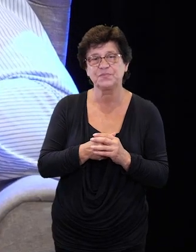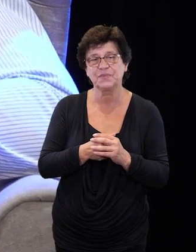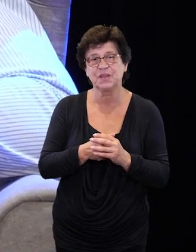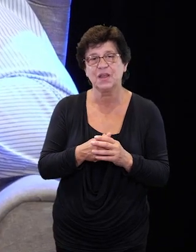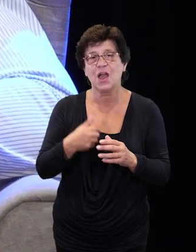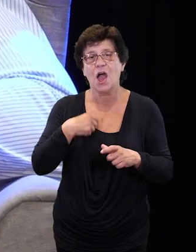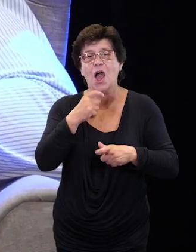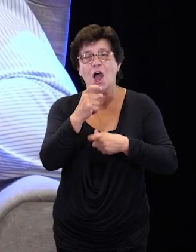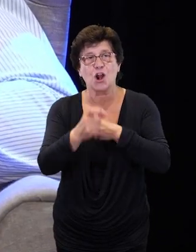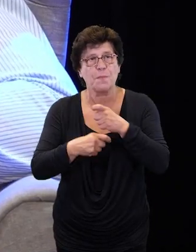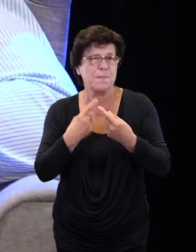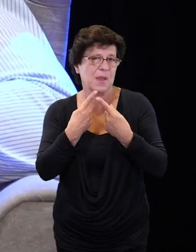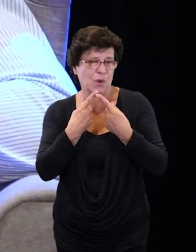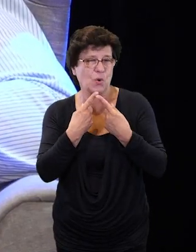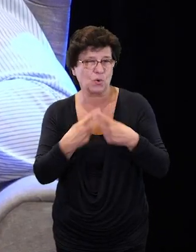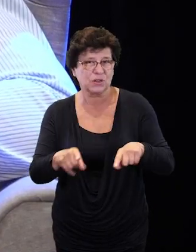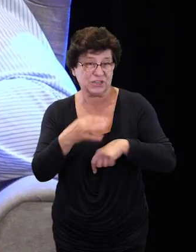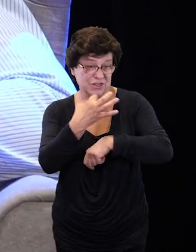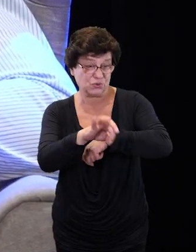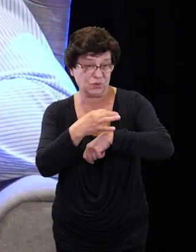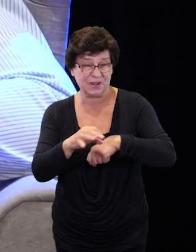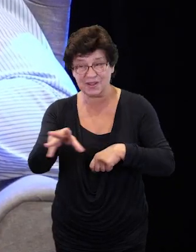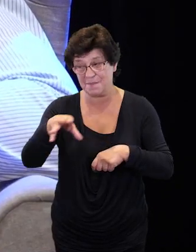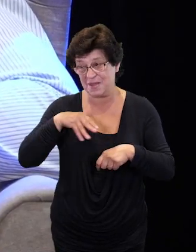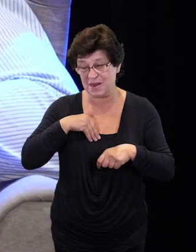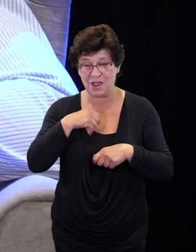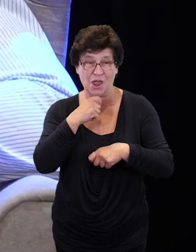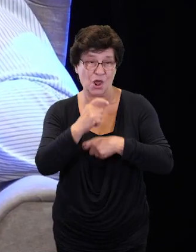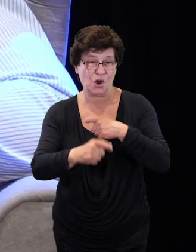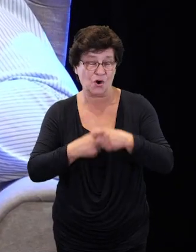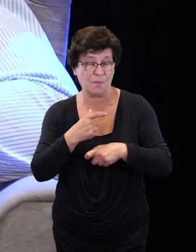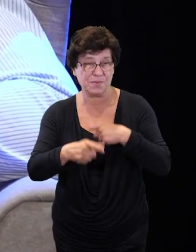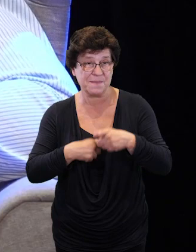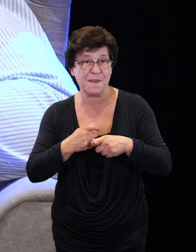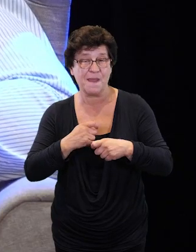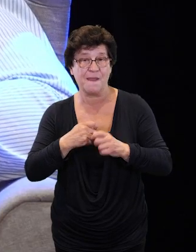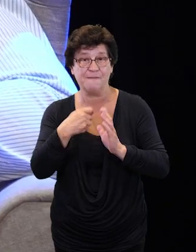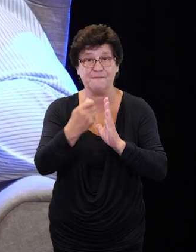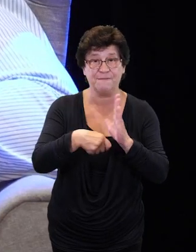Robimy jakiś film i wtedy łączymy siły i piszemy historie jakieś.